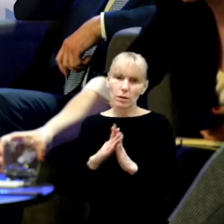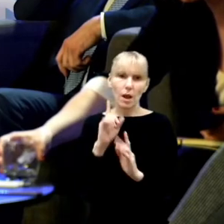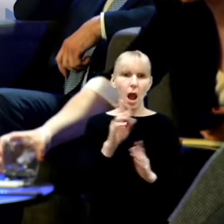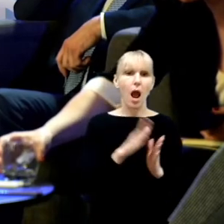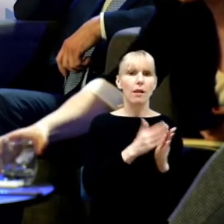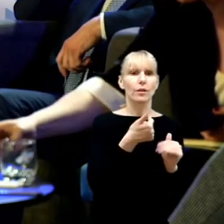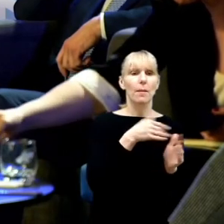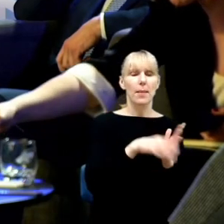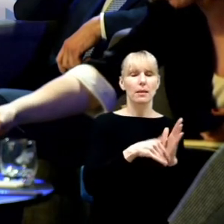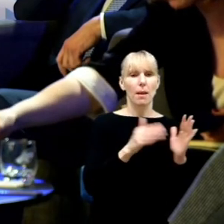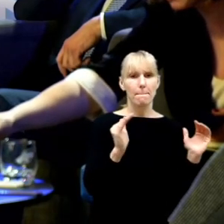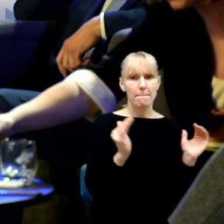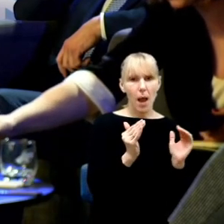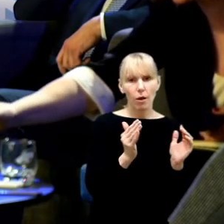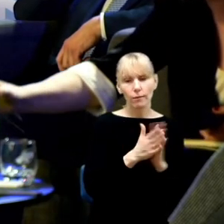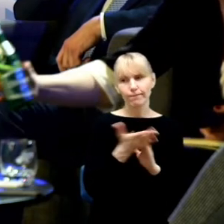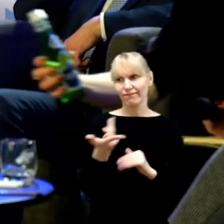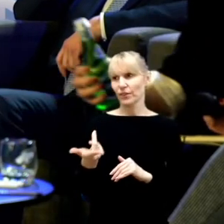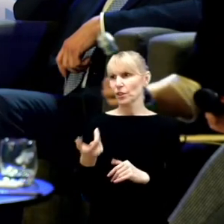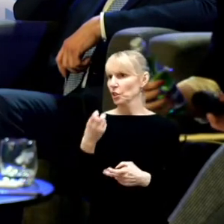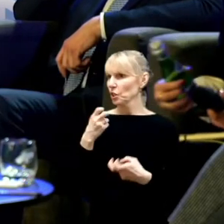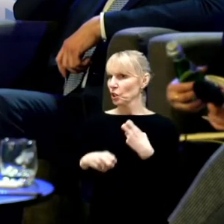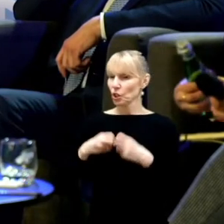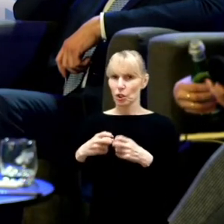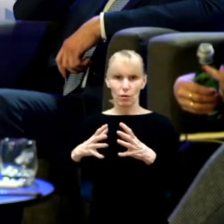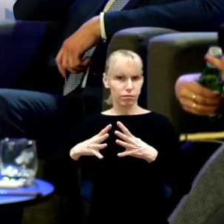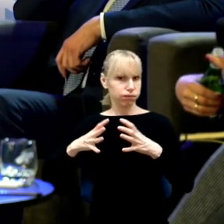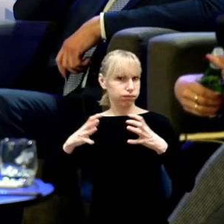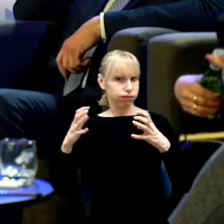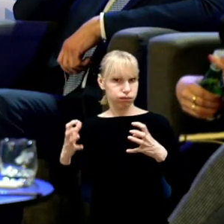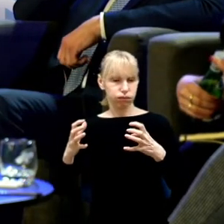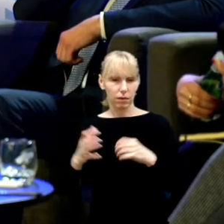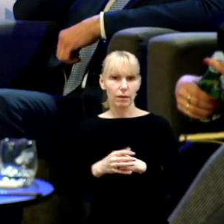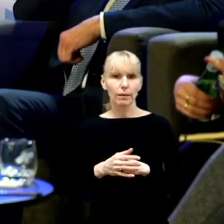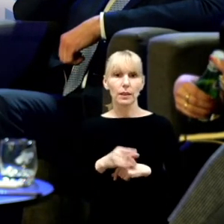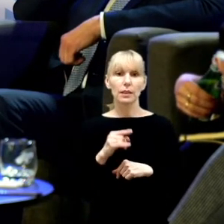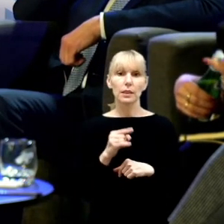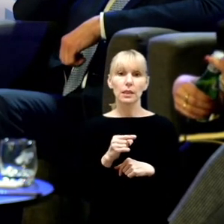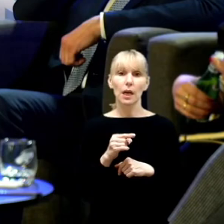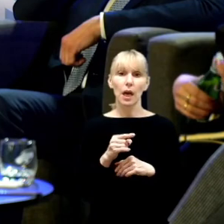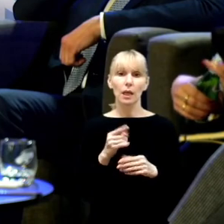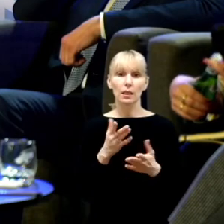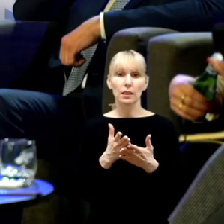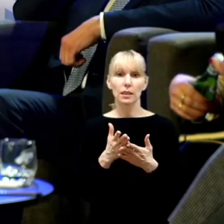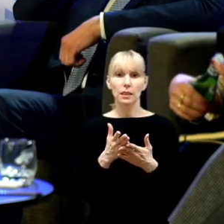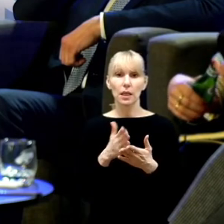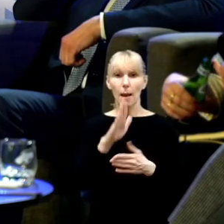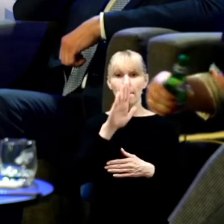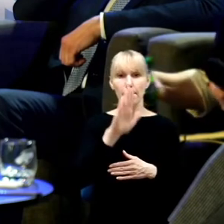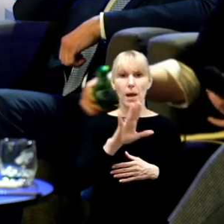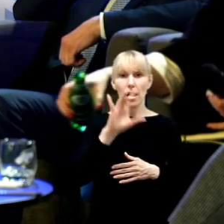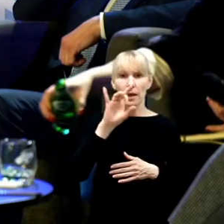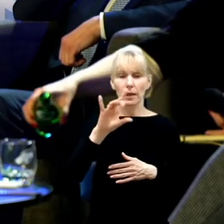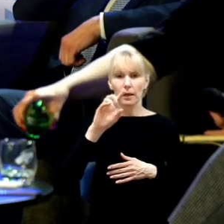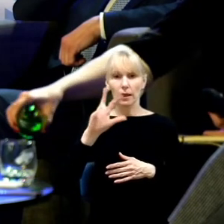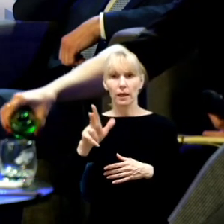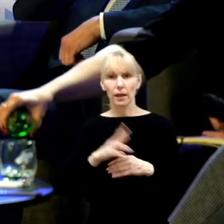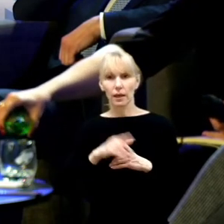i zdajemy sobie z tego sprawę, że ta inżynieria w tej chwili finansowa, która została stworzona przez BGK z której korzystają chociażby SIM-y,